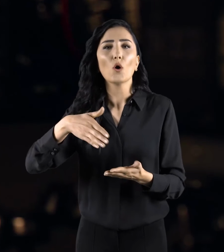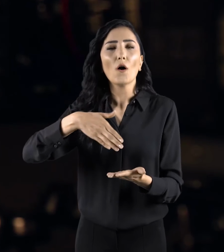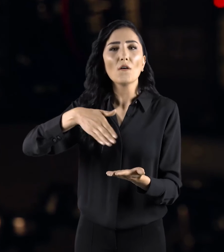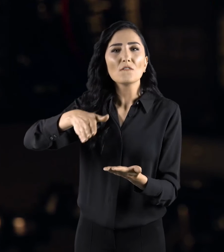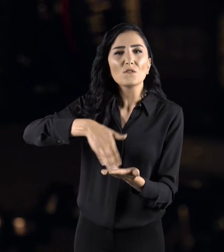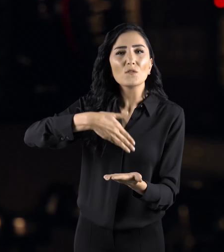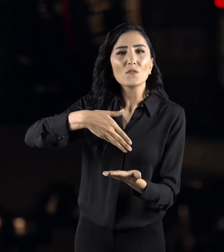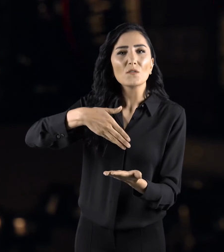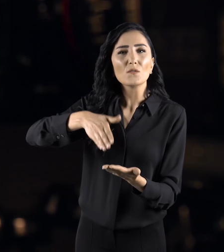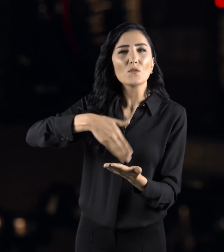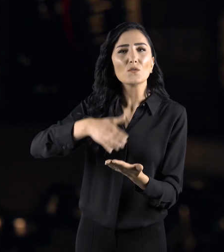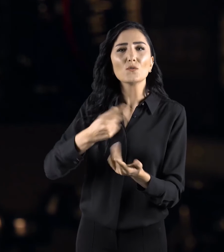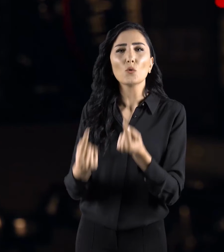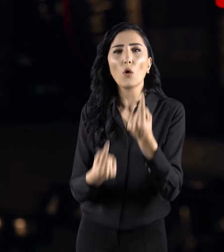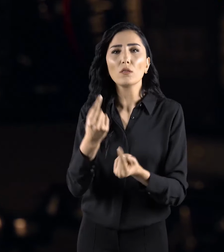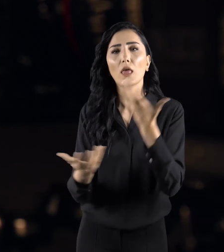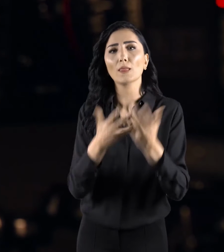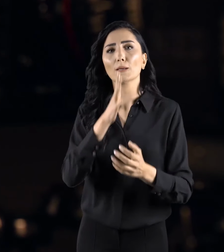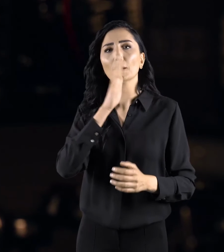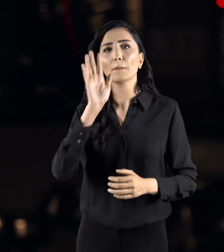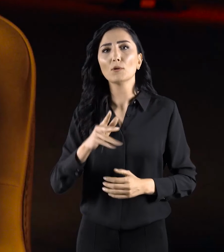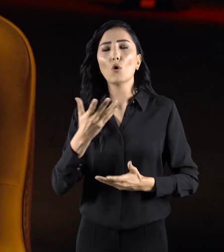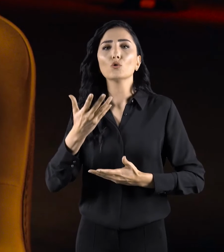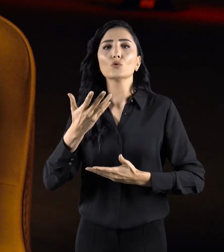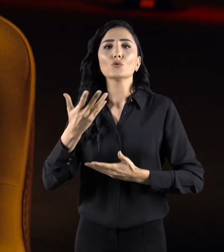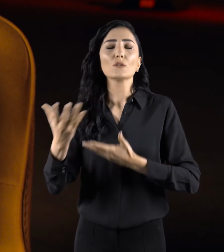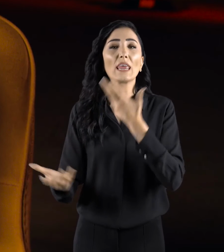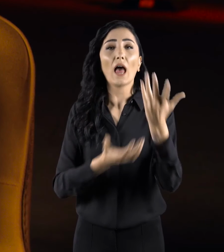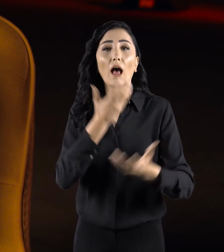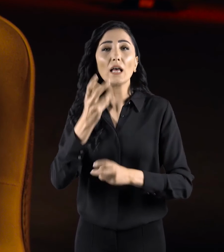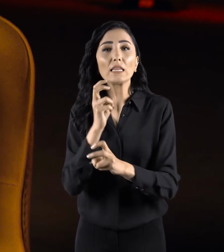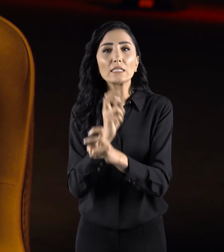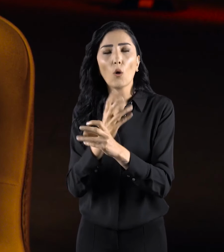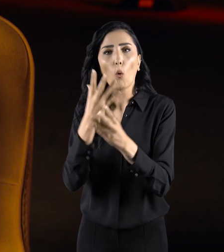ormanlık alanın yandığını biliyoruz. Yangın riskinin olduğu bölgelere